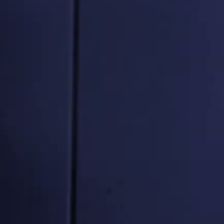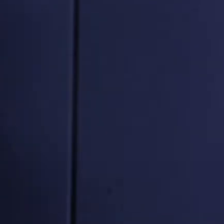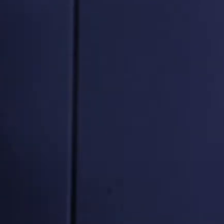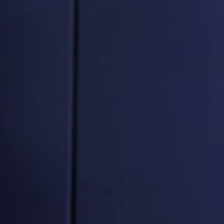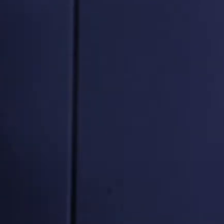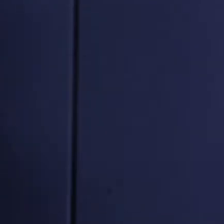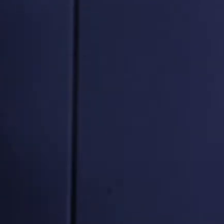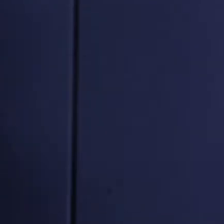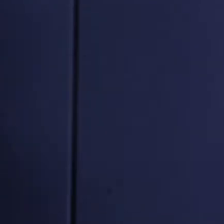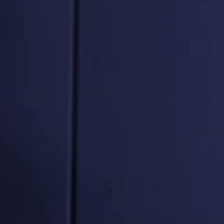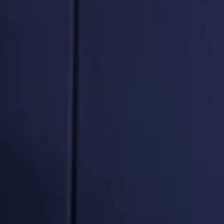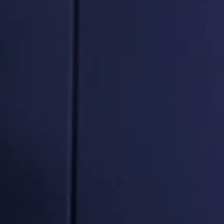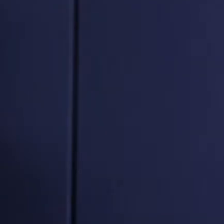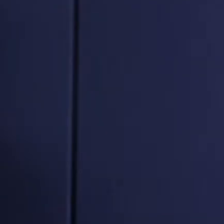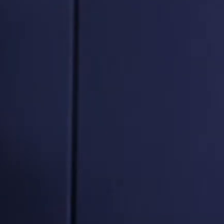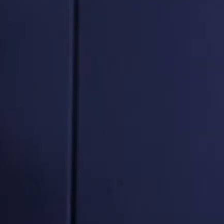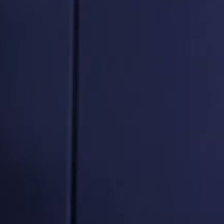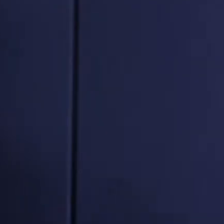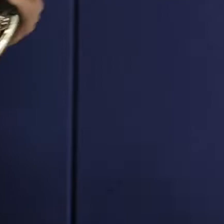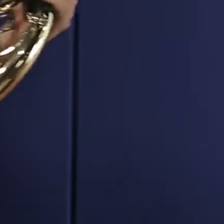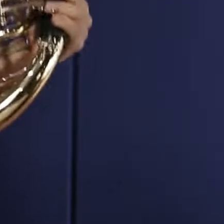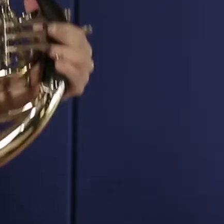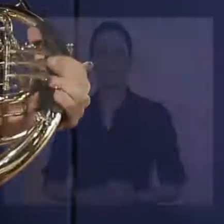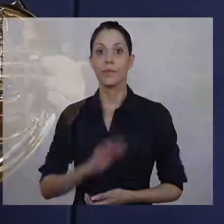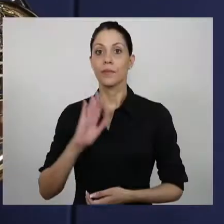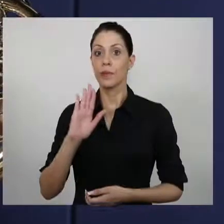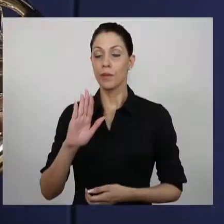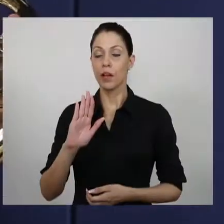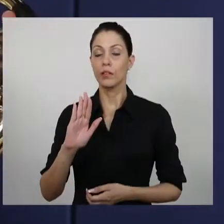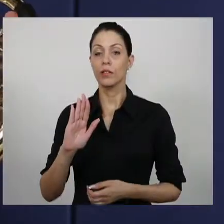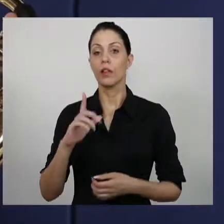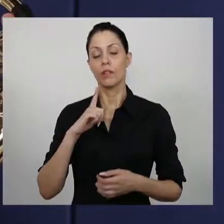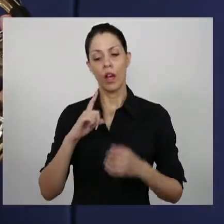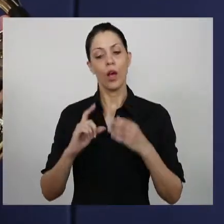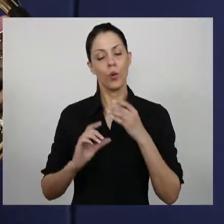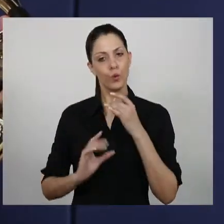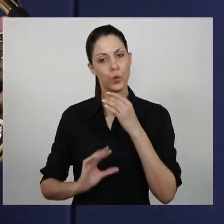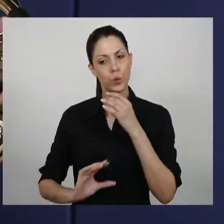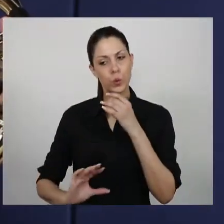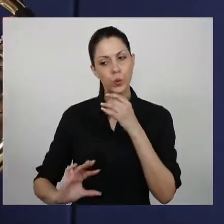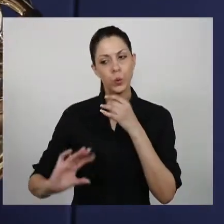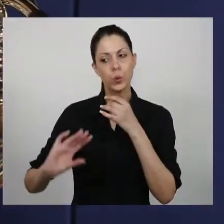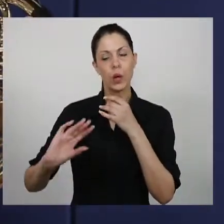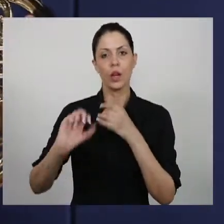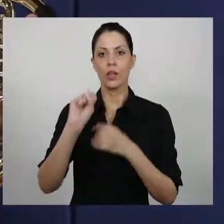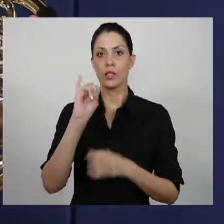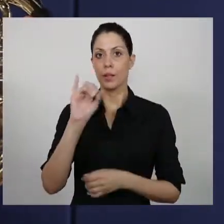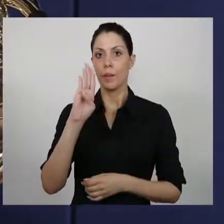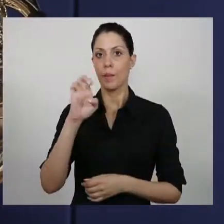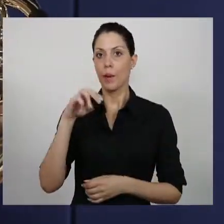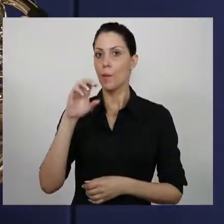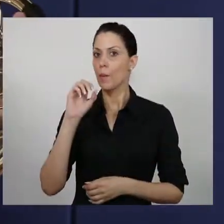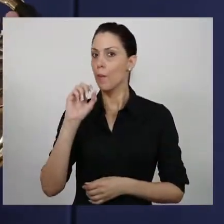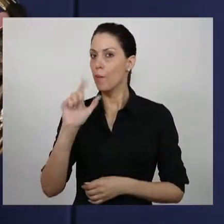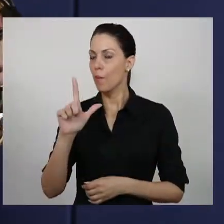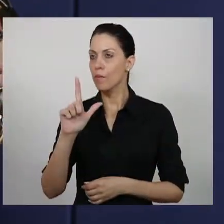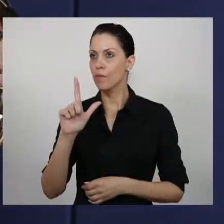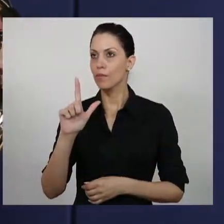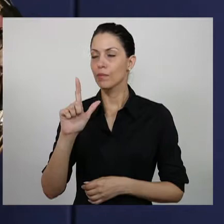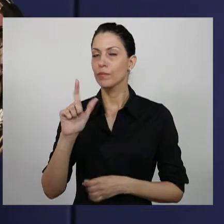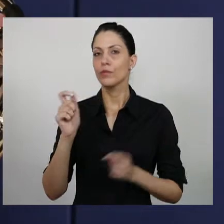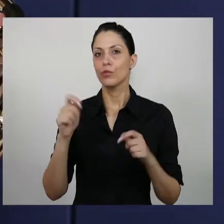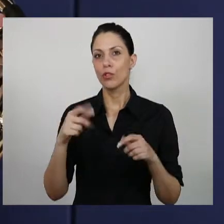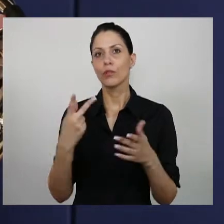Já que eu tenho a trompa em Si Bemol eu posso fazer uma coisa que eu fiz com a trompa em